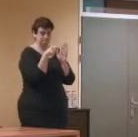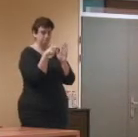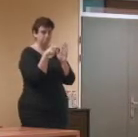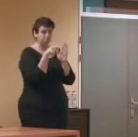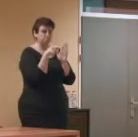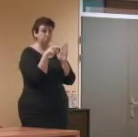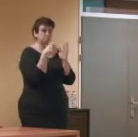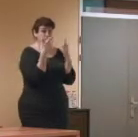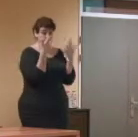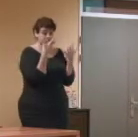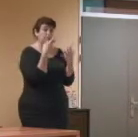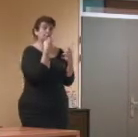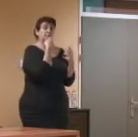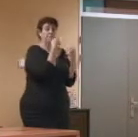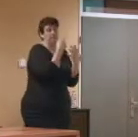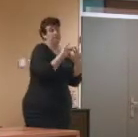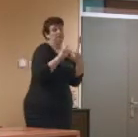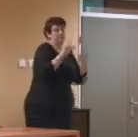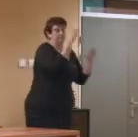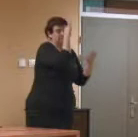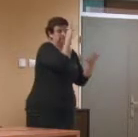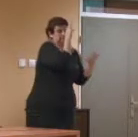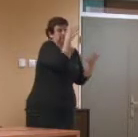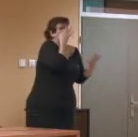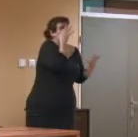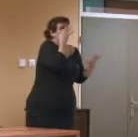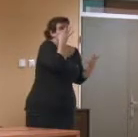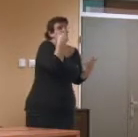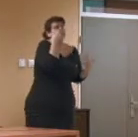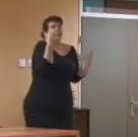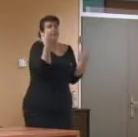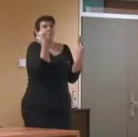nos interesa son los hechos, lo que nos interesa es el relato, no voy a extenderme en exceso